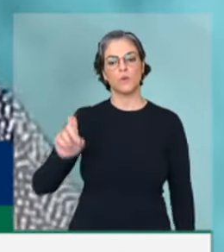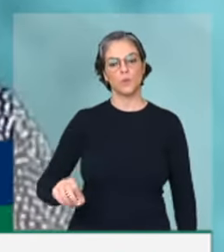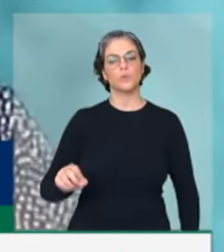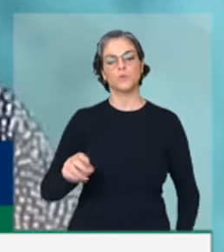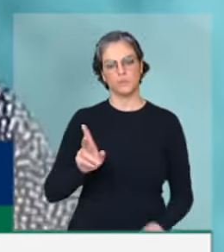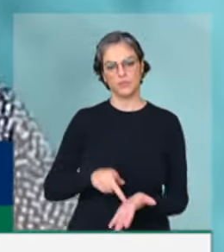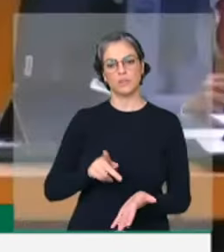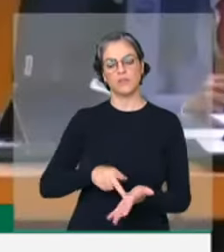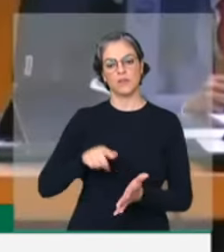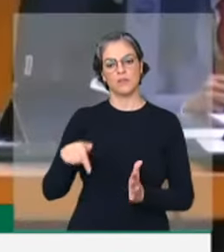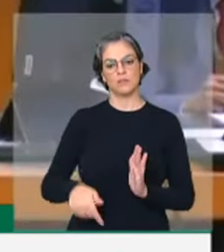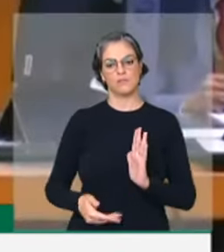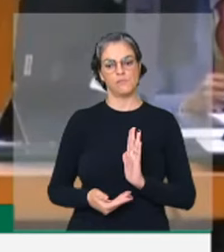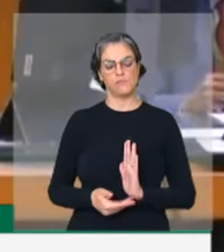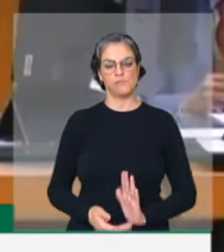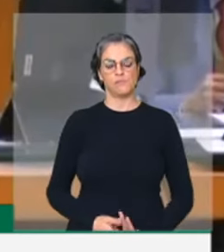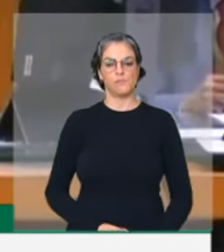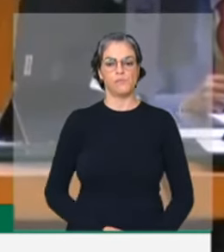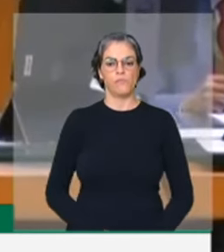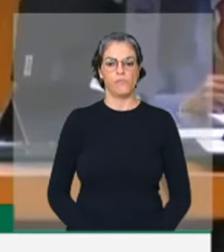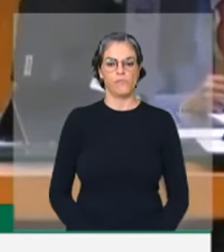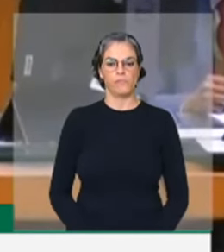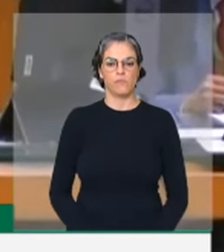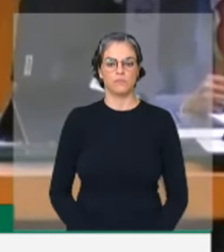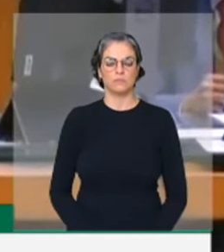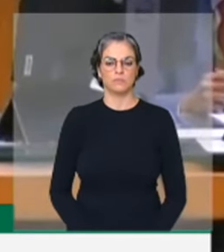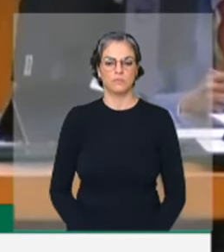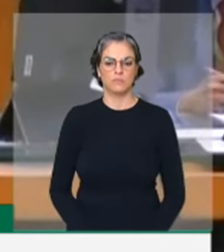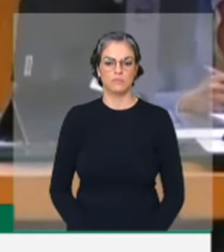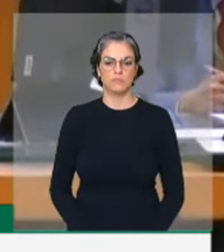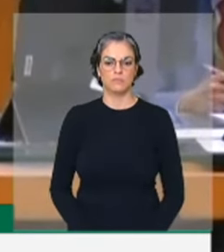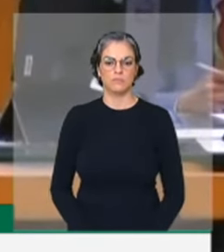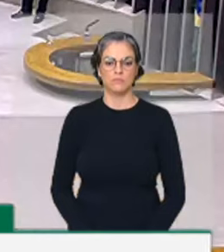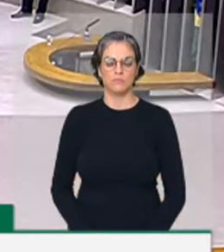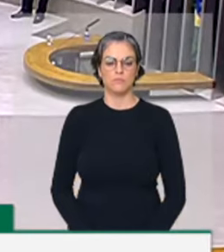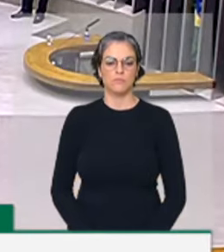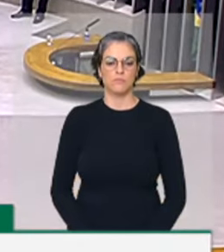DEPUTADA ALICE, EM HOMENAGEM... EM HOMENAGEM A FALA QUE EU SEI QUE É MUITO IMPORTANTE PARA O PCDOB HOJE NÓS VAMOS ABRIR ESSA EXCEÇÃ